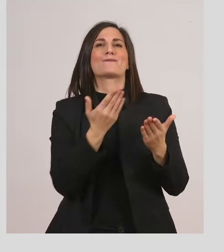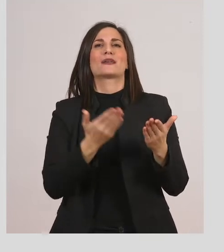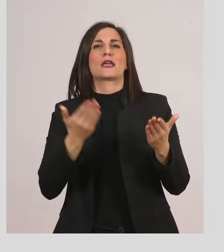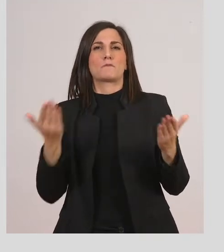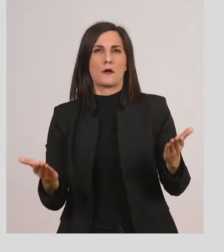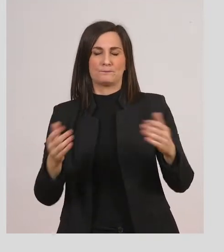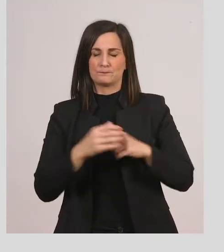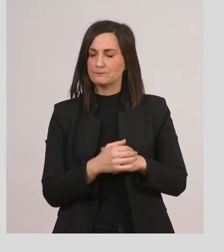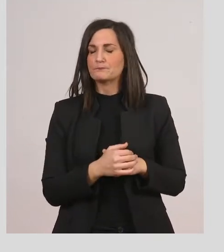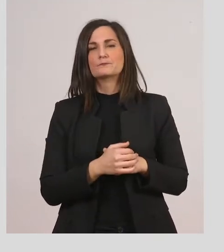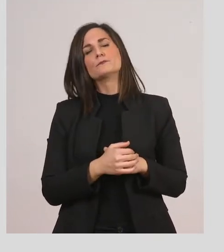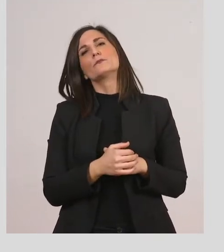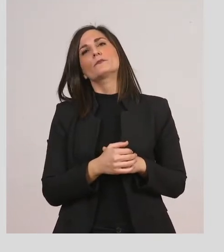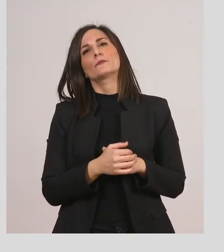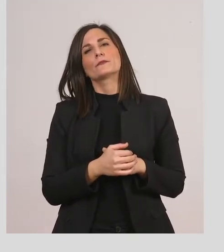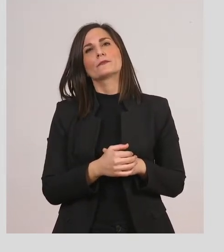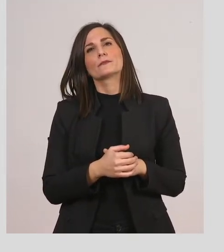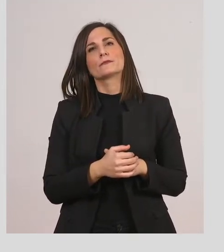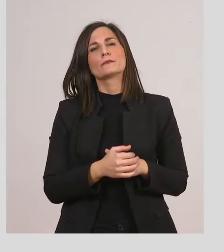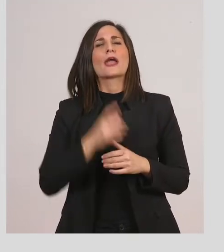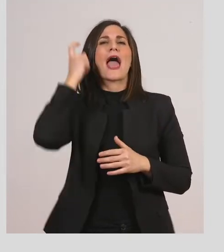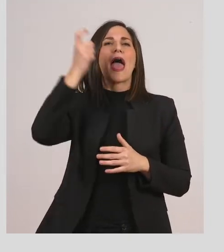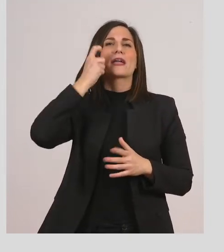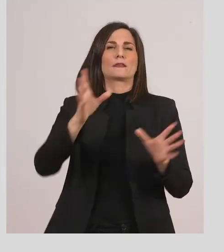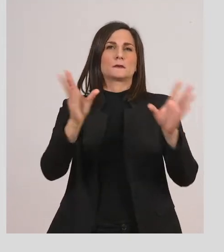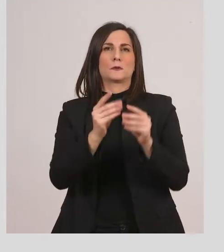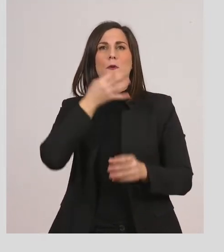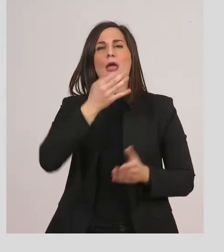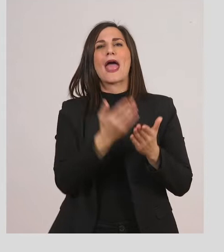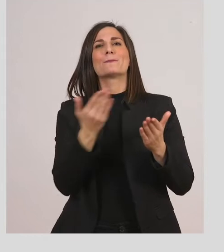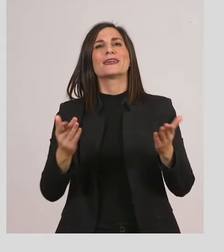Σε ένα επιχείρημα λοιπόν, σε μία έκθεση επιχειρηματολογική, πρέπει να πω τη θέση μου, τι πιστεύω.